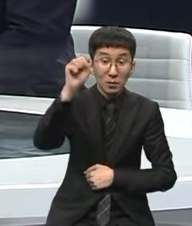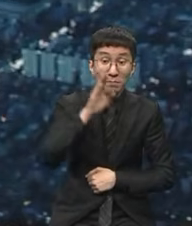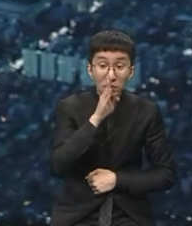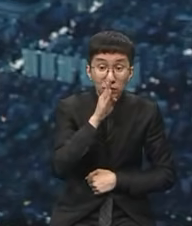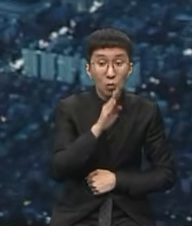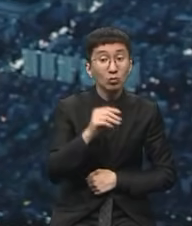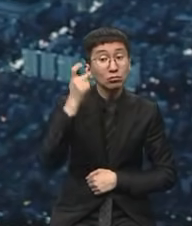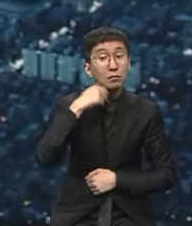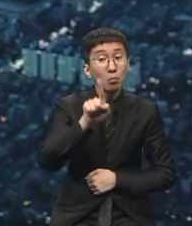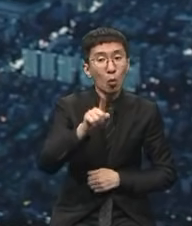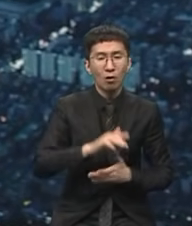아주 비장한 마음입니다.